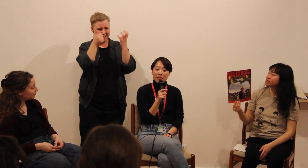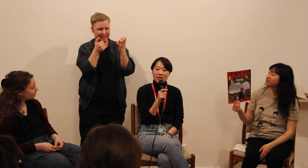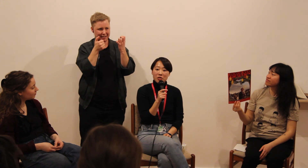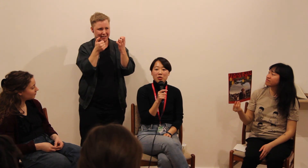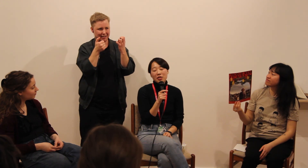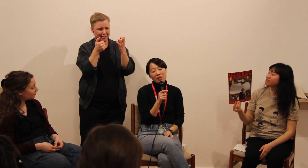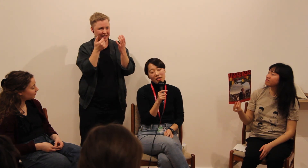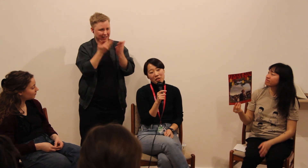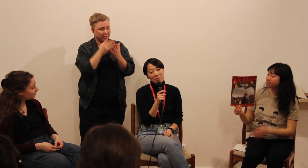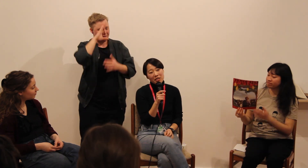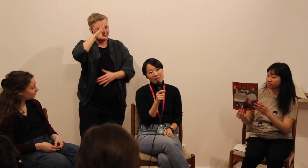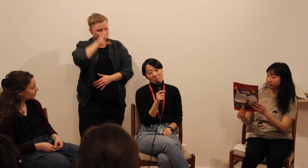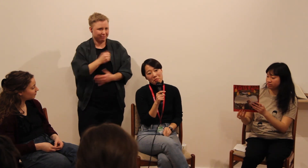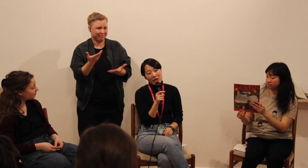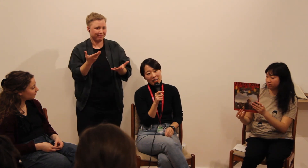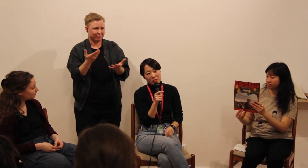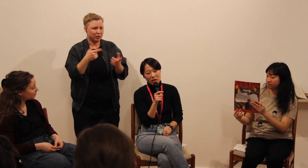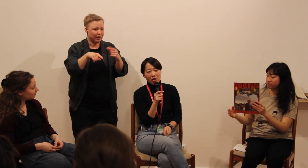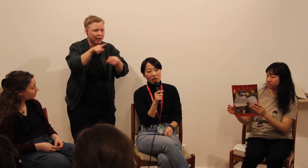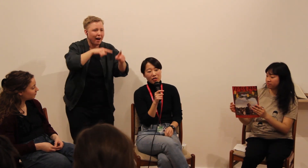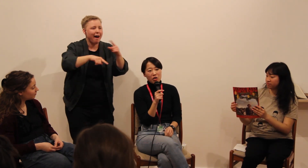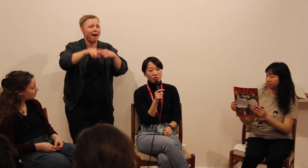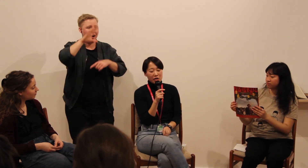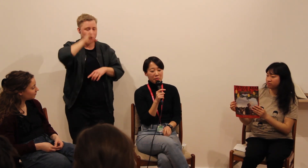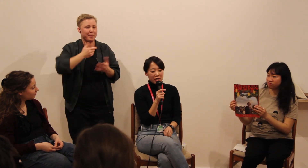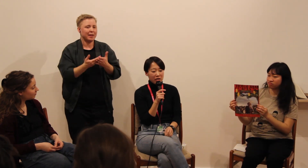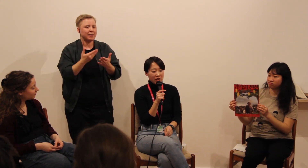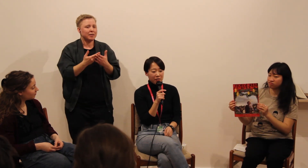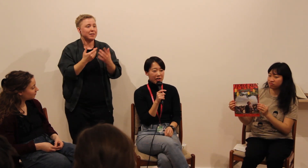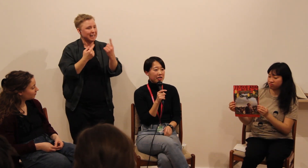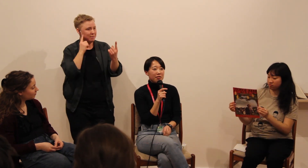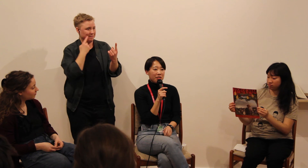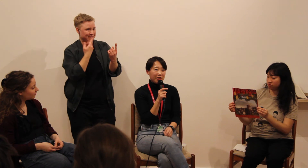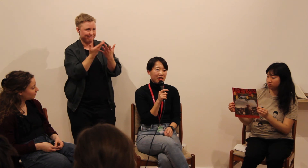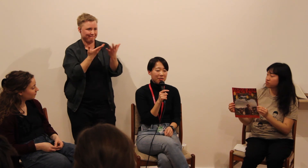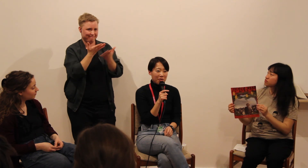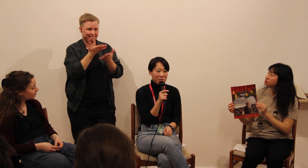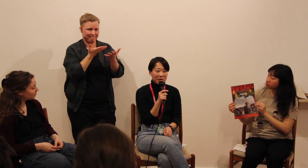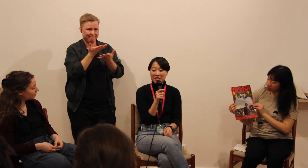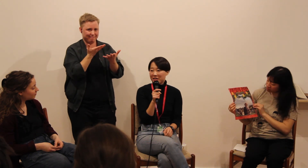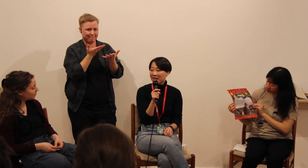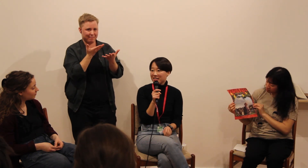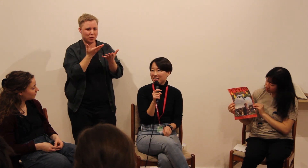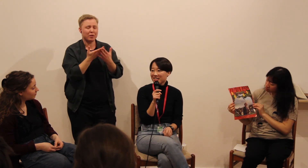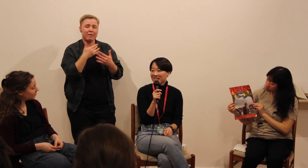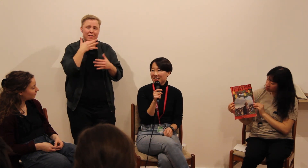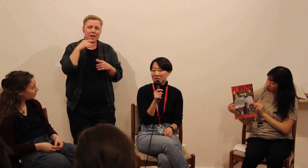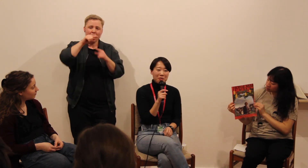Manche Leute sagten: Jetzt machst du einen sehr anderen Film als Glittering Hands.